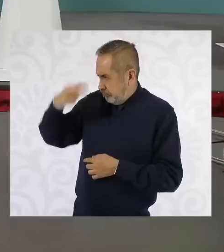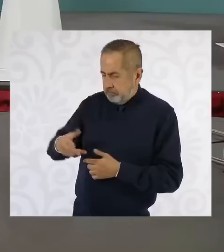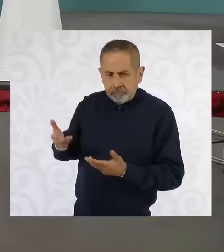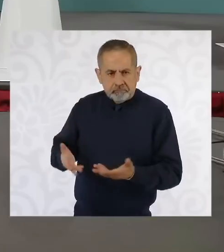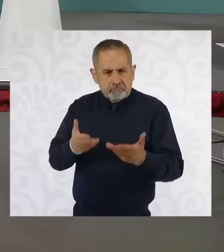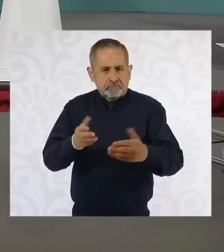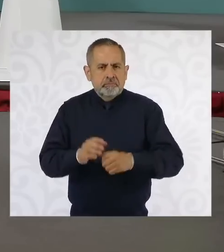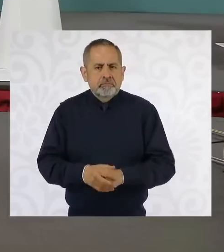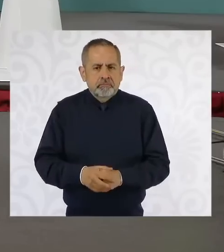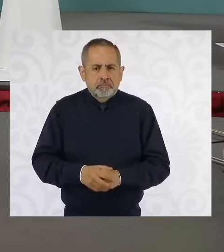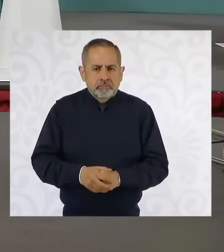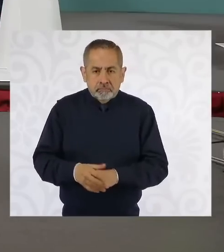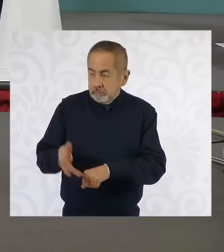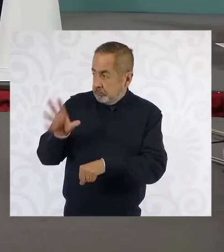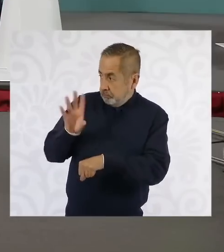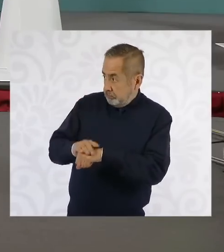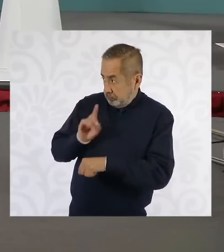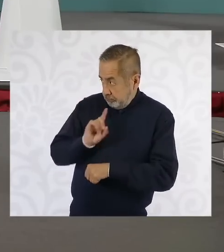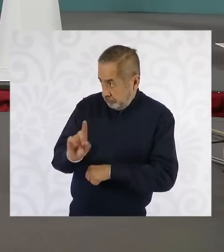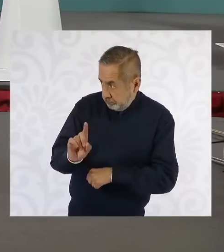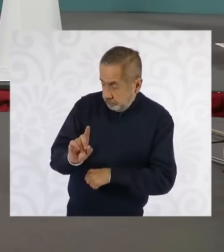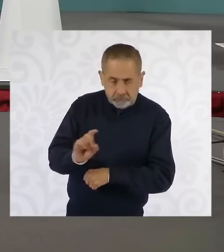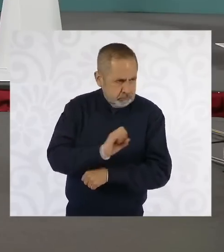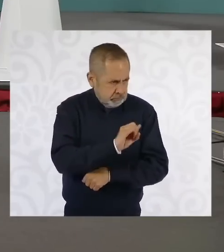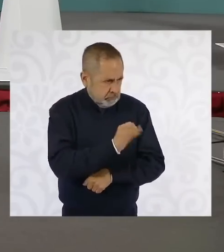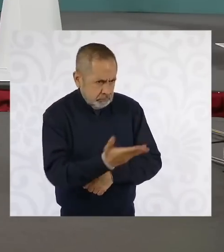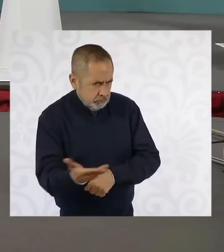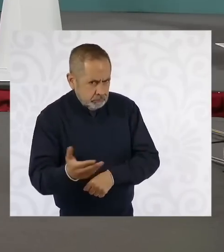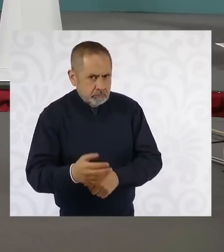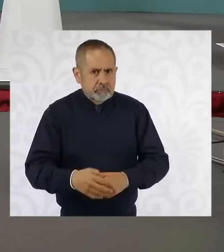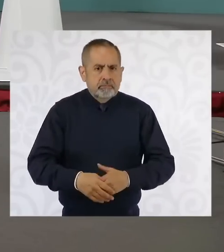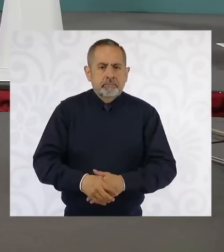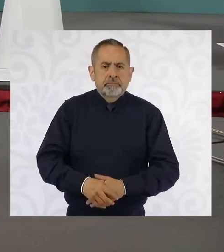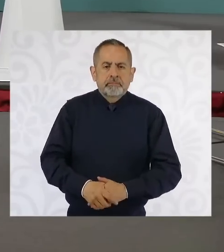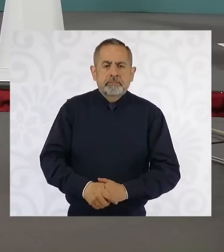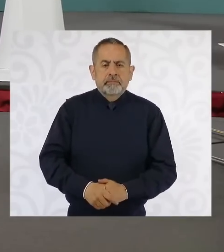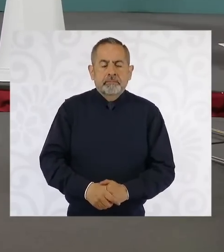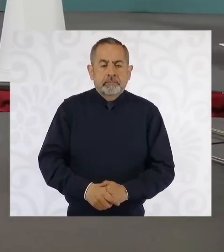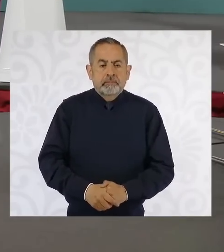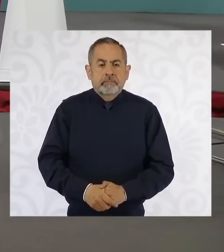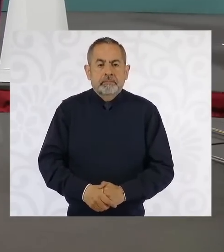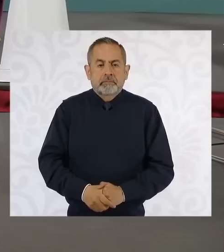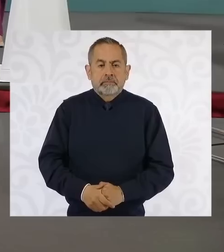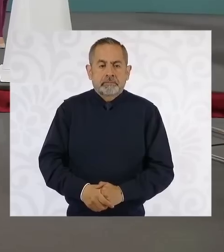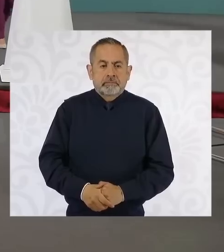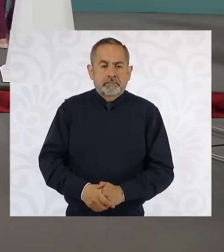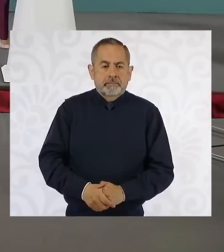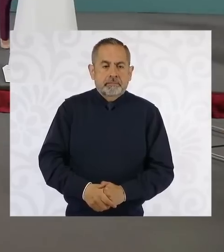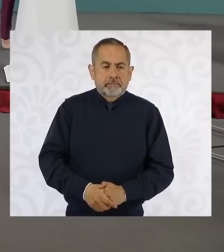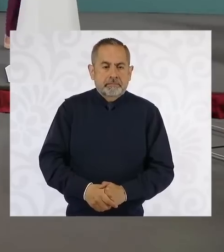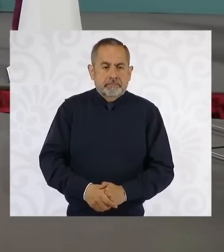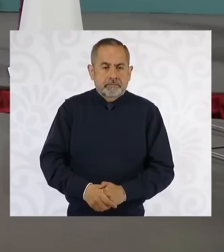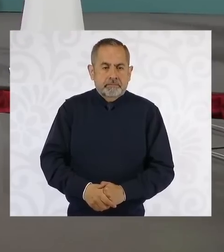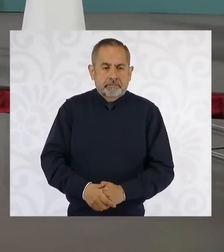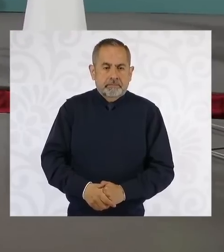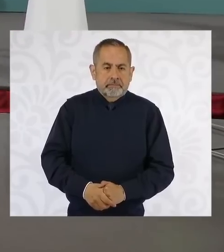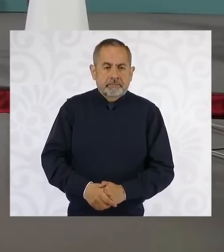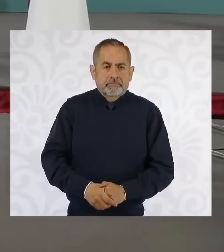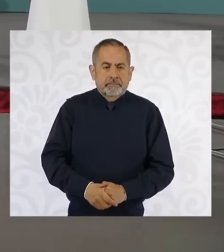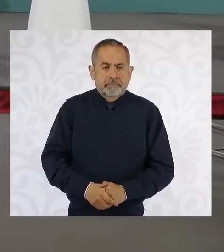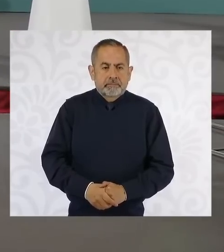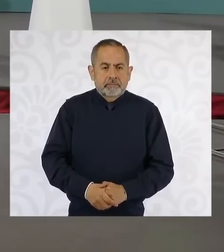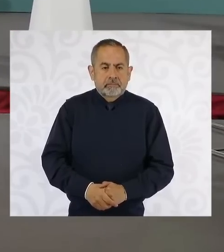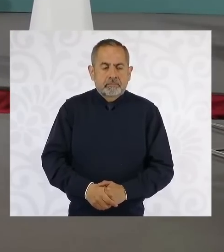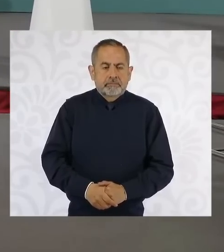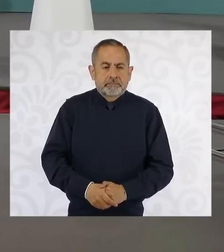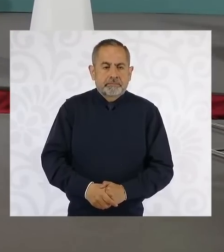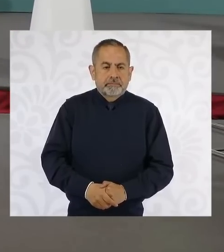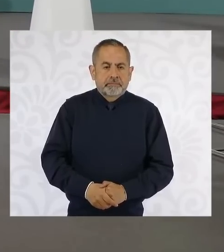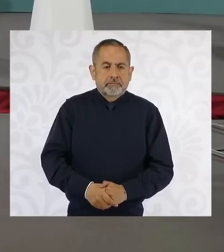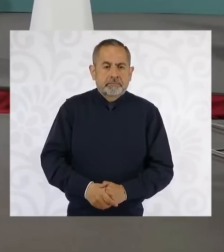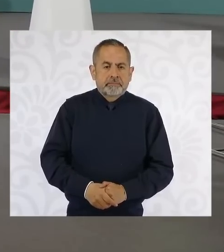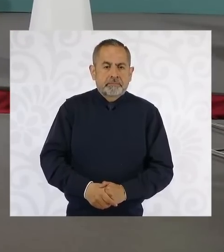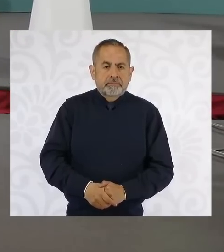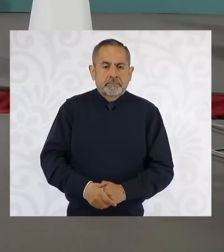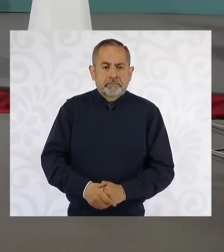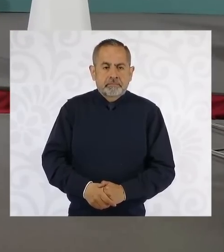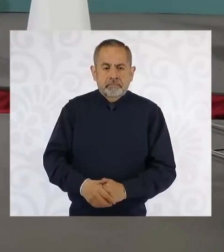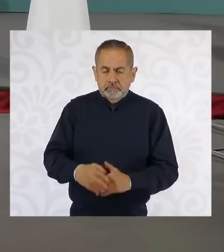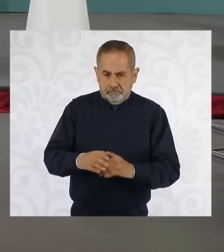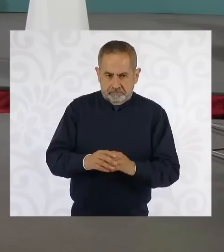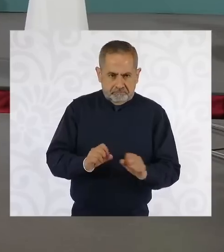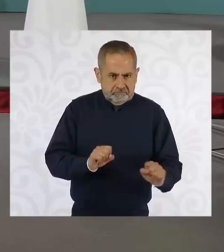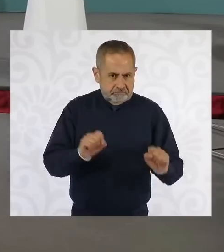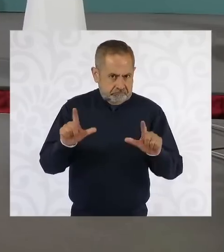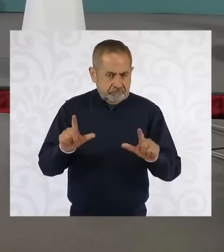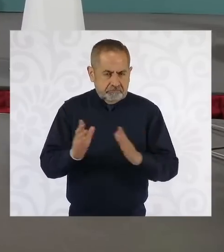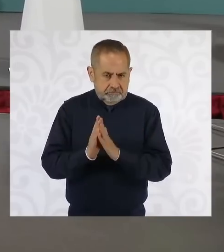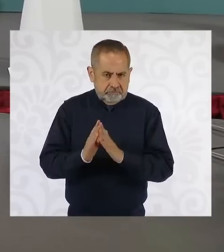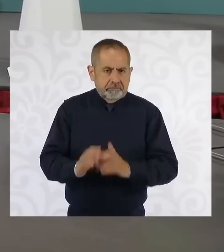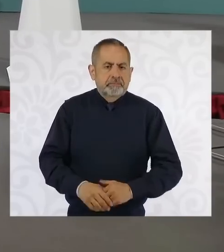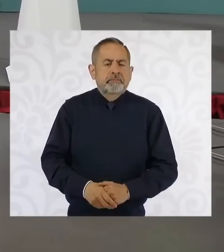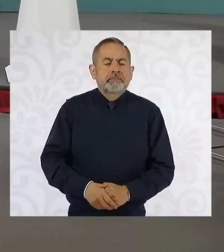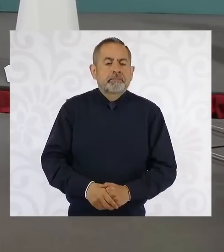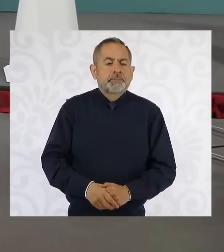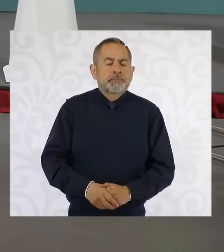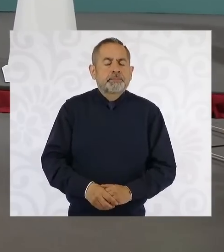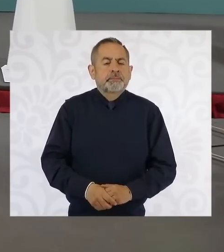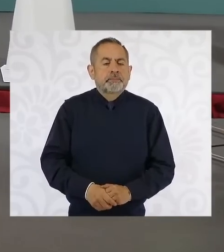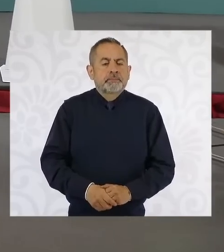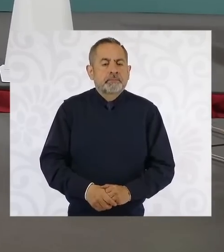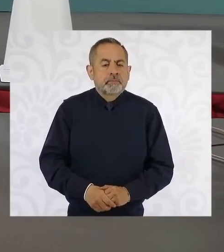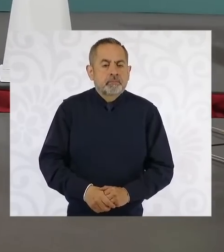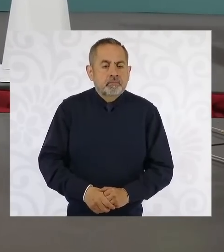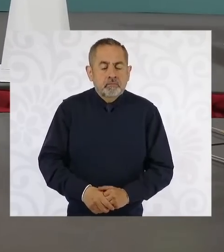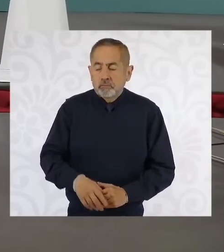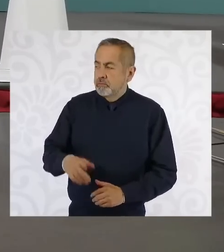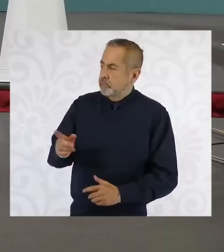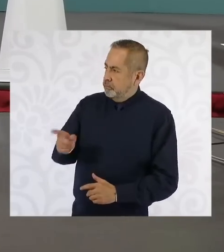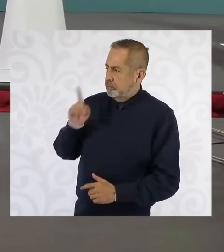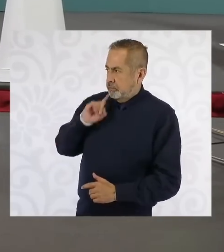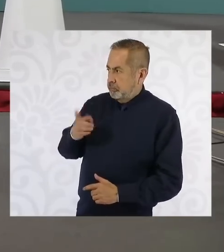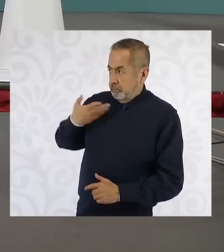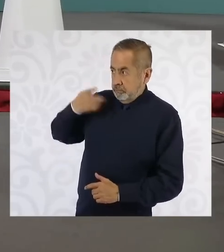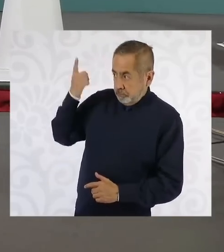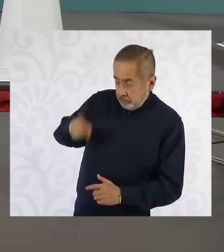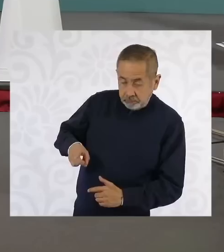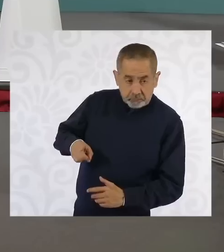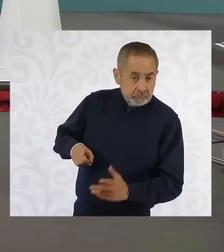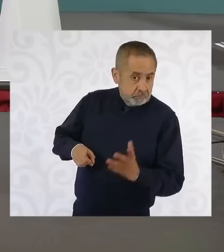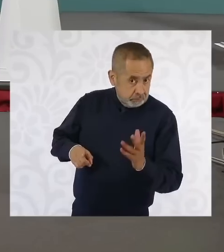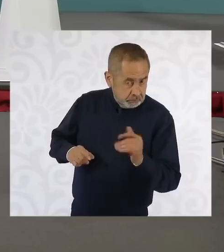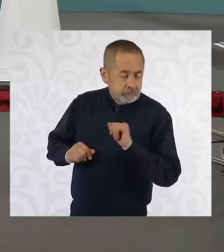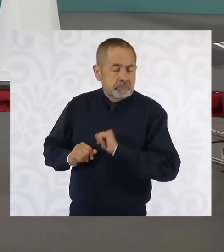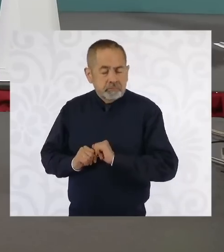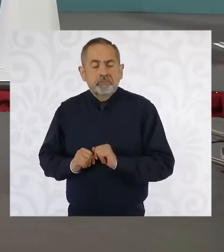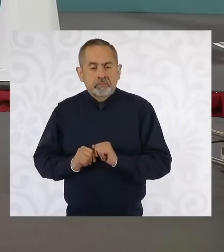permite por favor Bueno pues la instrucción de la presidenta fue que desde el Infonavit